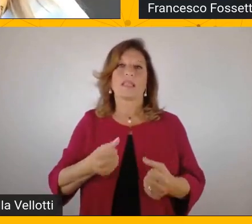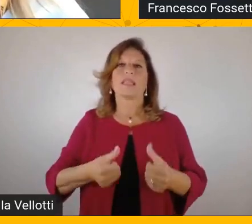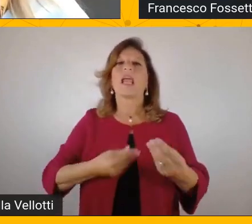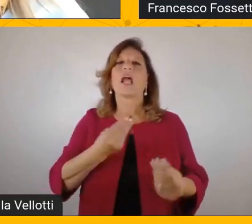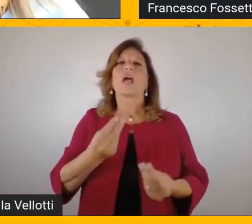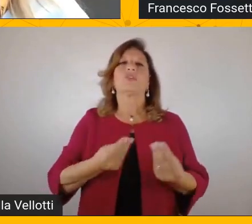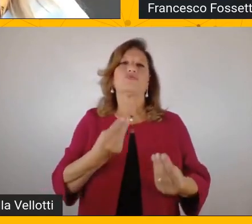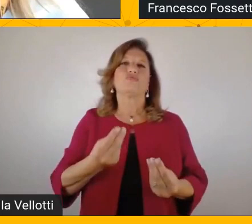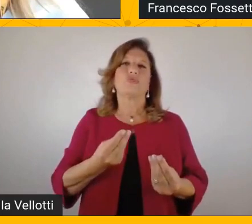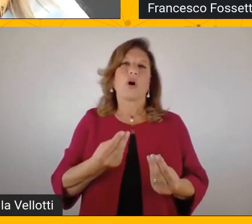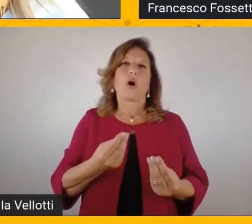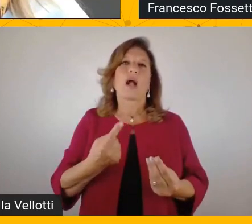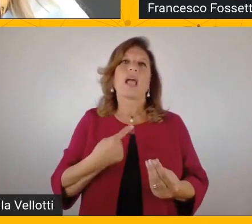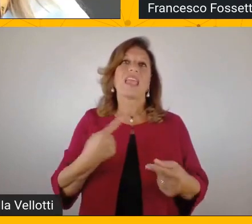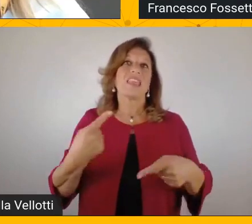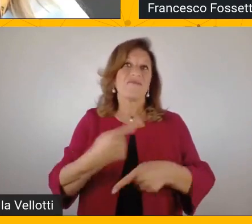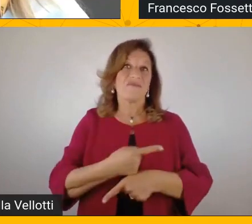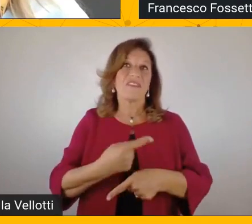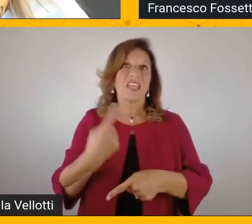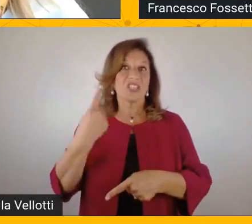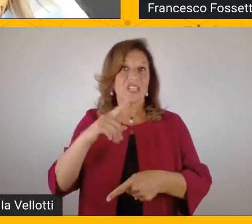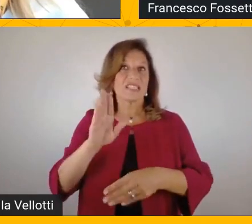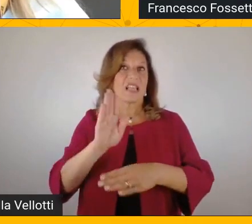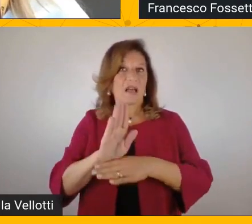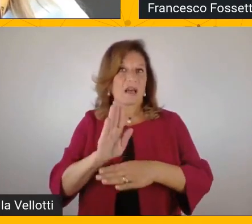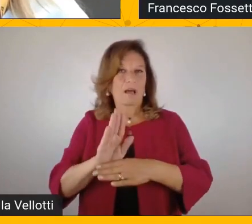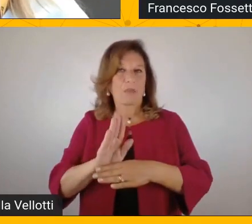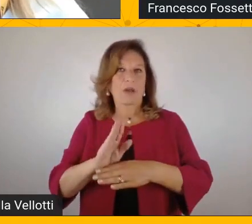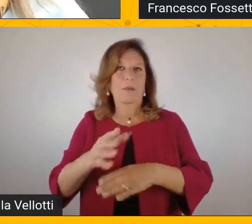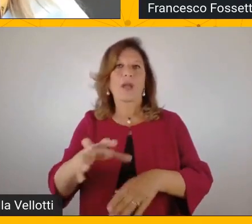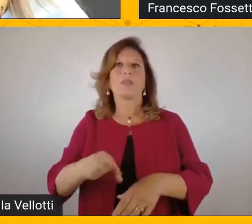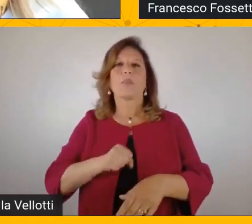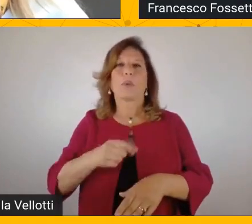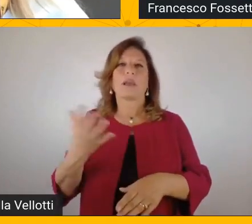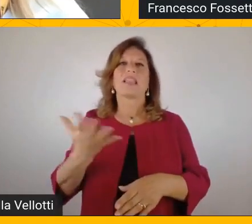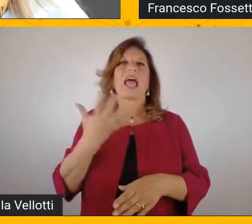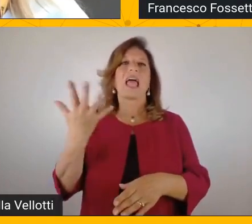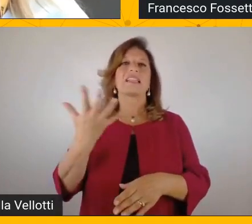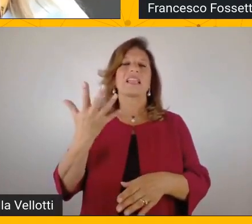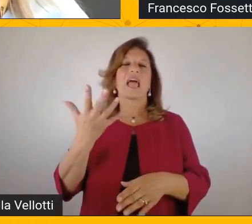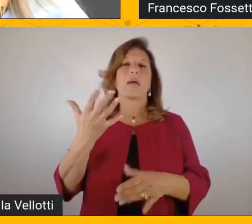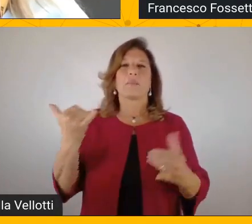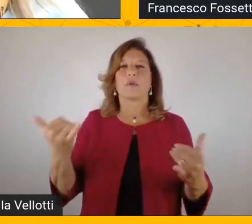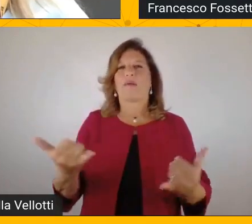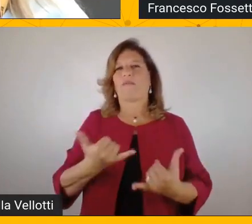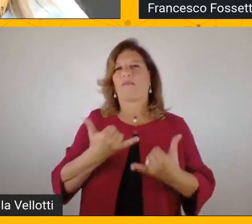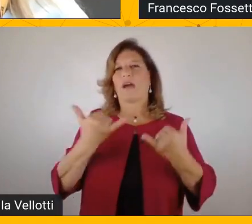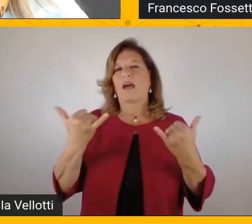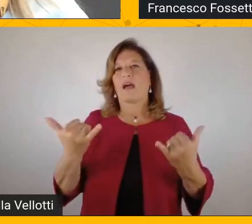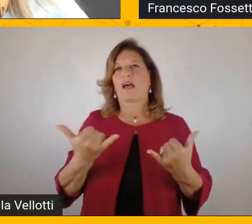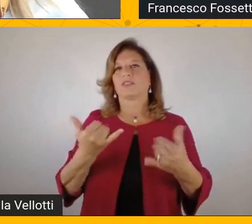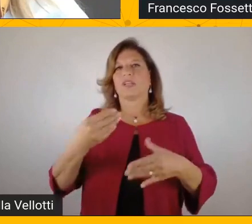di giocare ma non avrebbe necessariamente questo sfogo. Quindi per esempio faccio proprio un esempio semplice